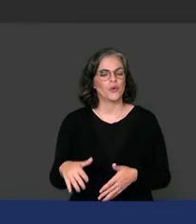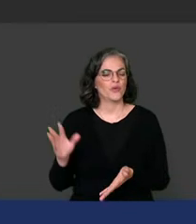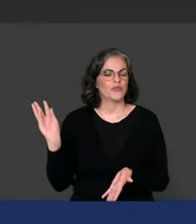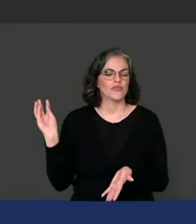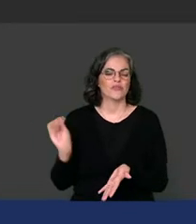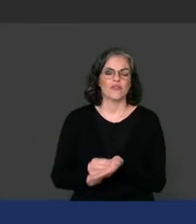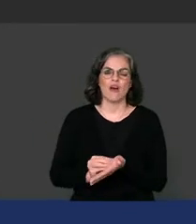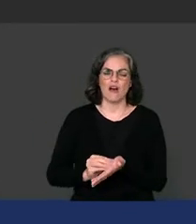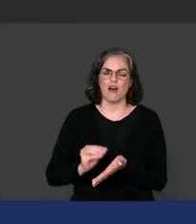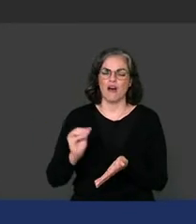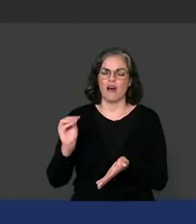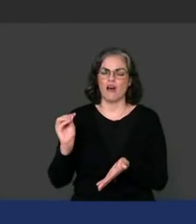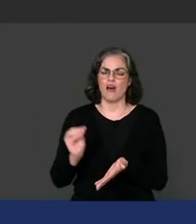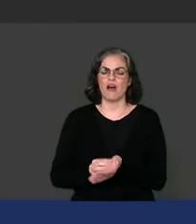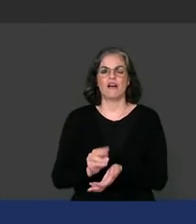43 ANOS E DEIXA UMA LACUNA NO NOSSO ESTADO, NO BRASIL E NO